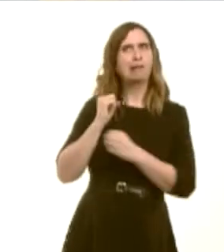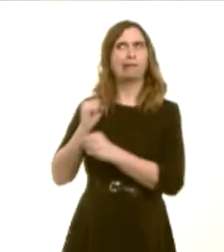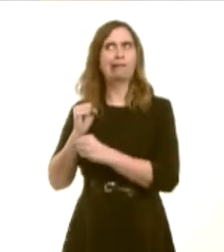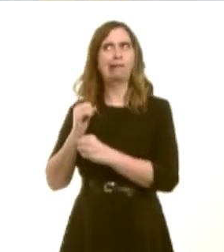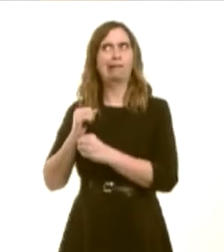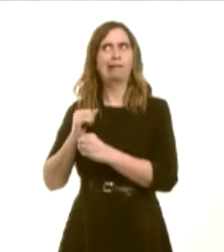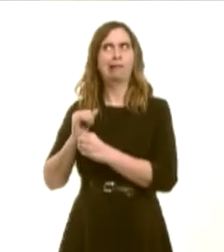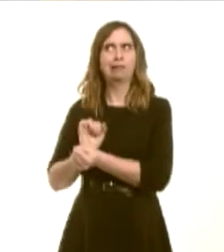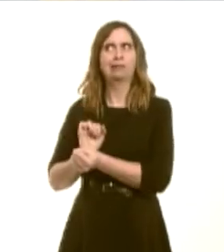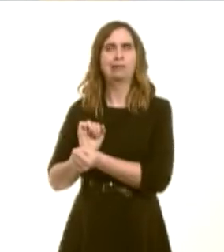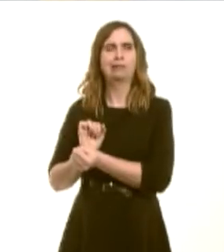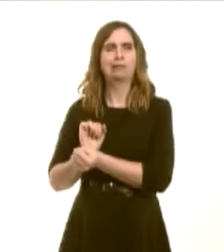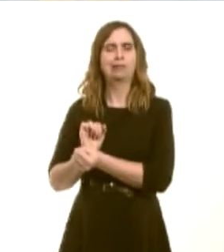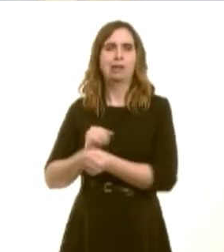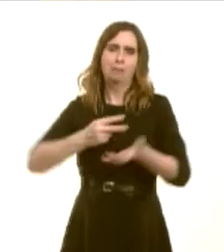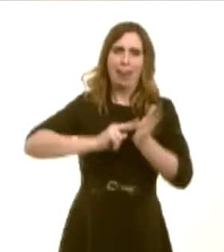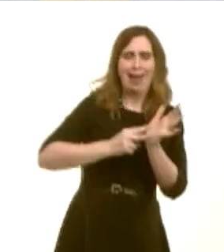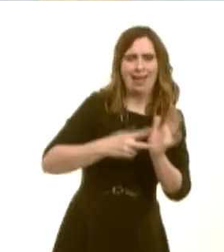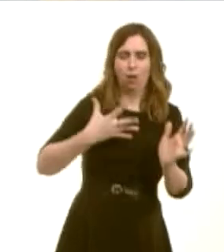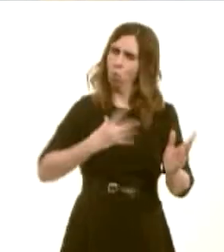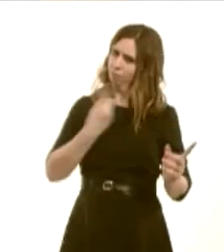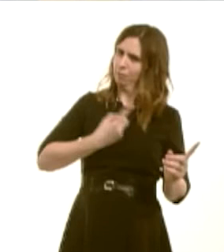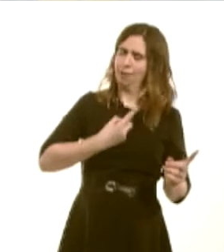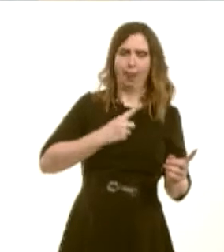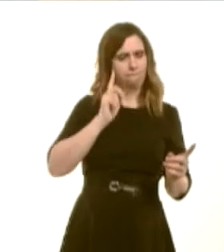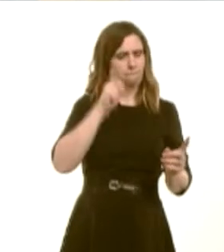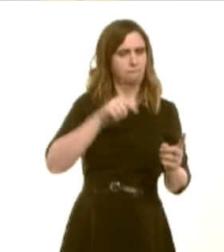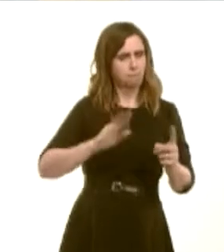ohonyn nhw, gan gynnwys rhai Llafur, wedi ysgrifennu atoch chi yn gofyn i chi gymryd